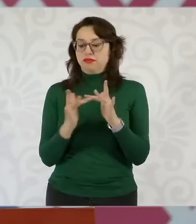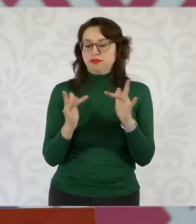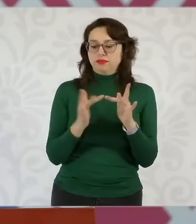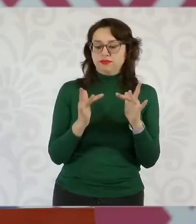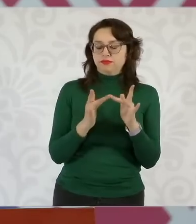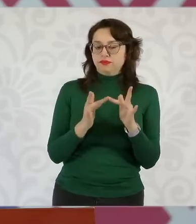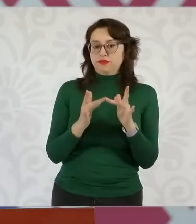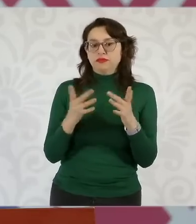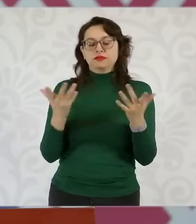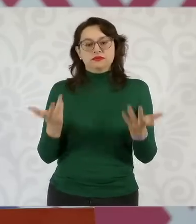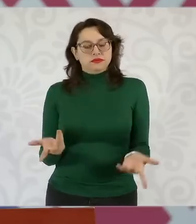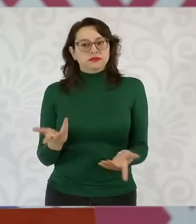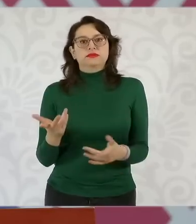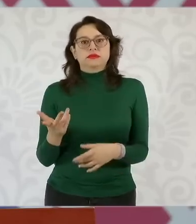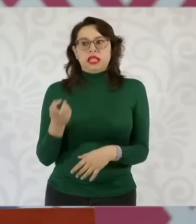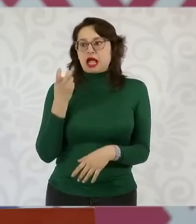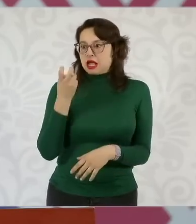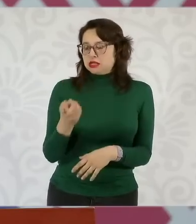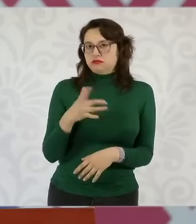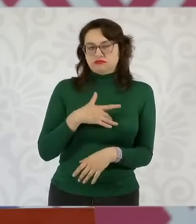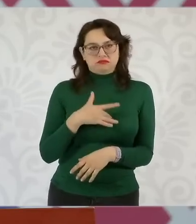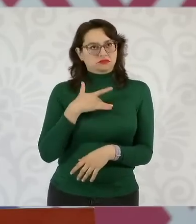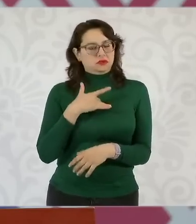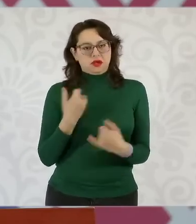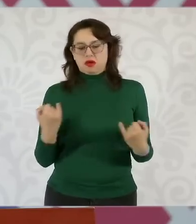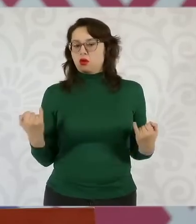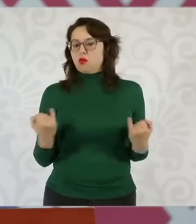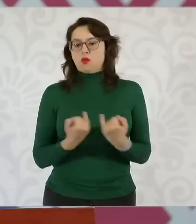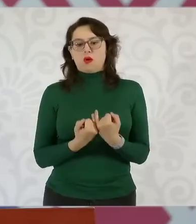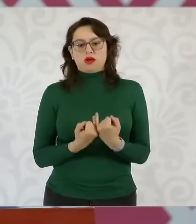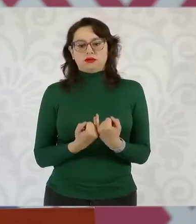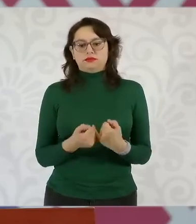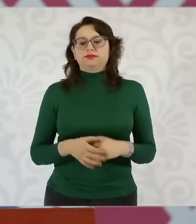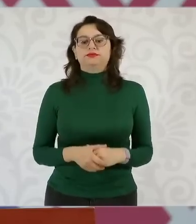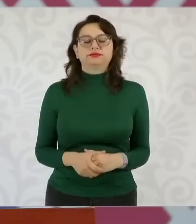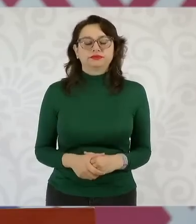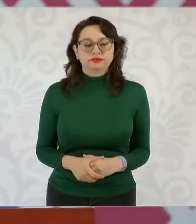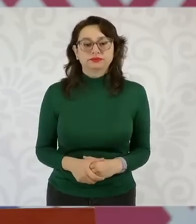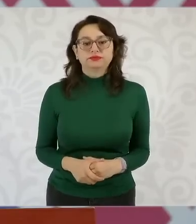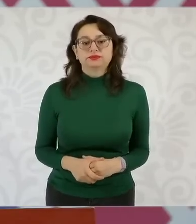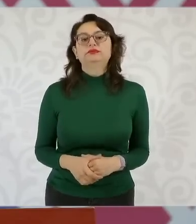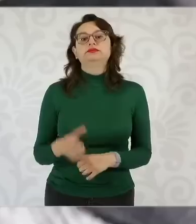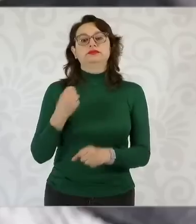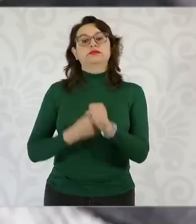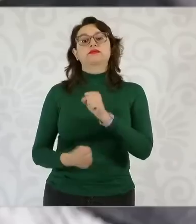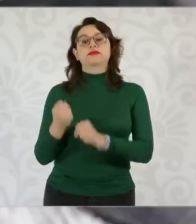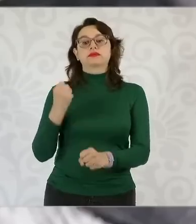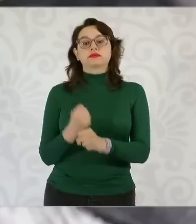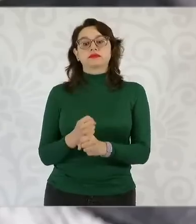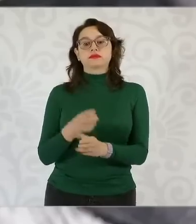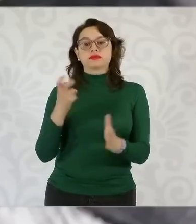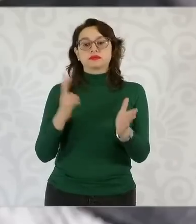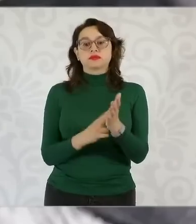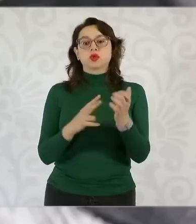tanto en tienda como en nuestro sitio en línea Es por eso que desde el 2012 nosotros apostamos